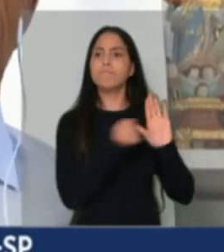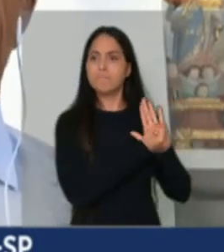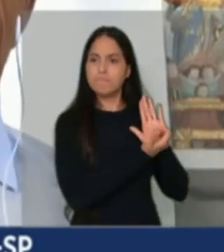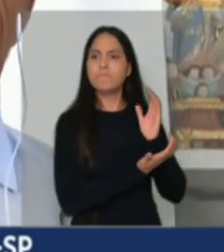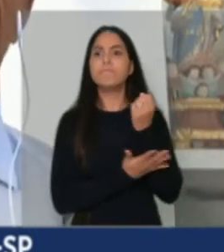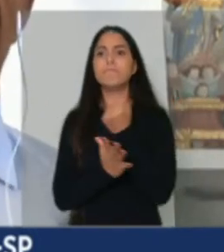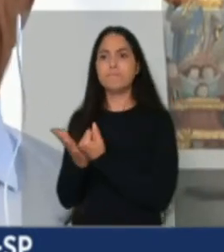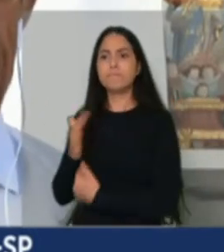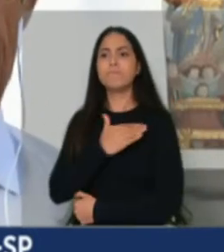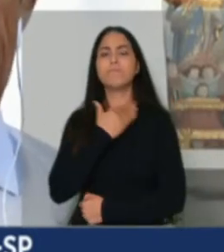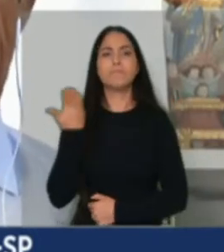O, AOS PADRES, SIGNIFICA PAI. PADRE QUERIDO, E EM ESPECIAL,